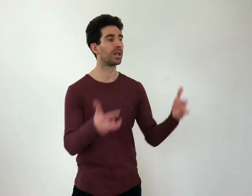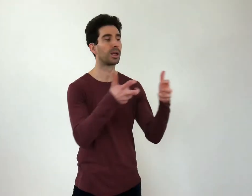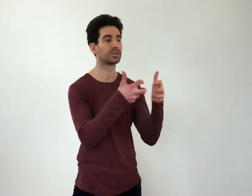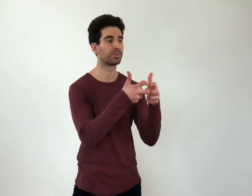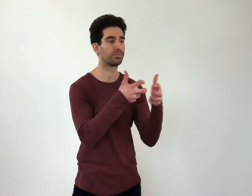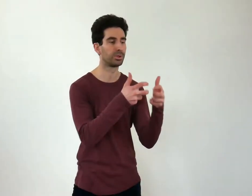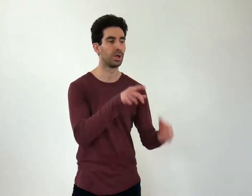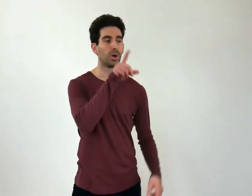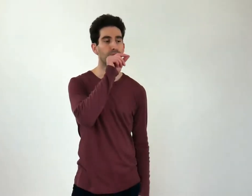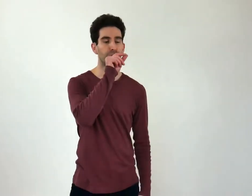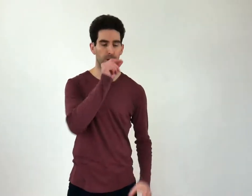Exemple du poulet.